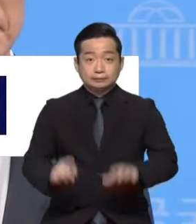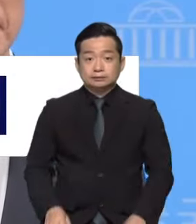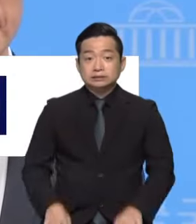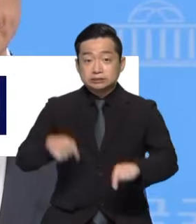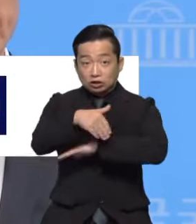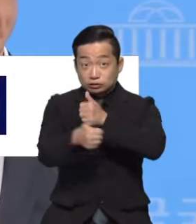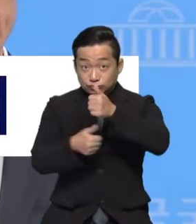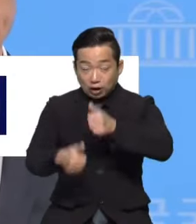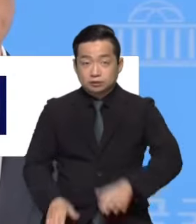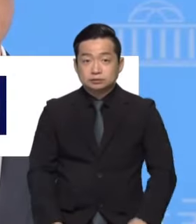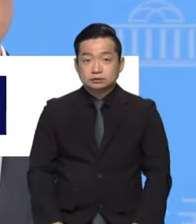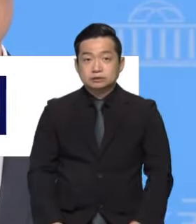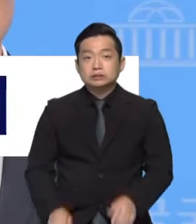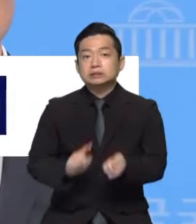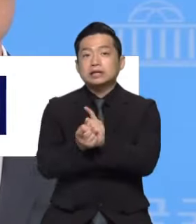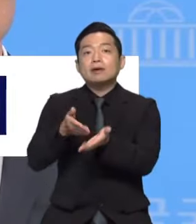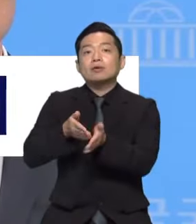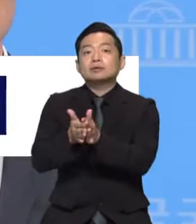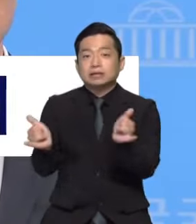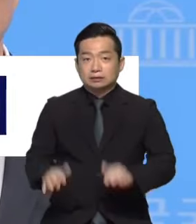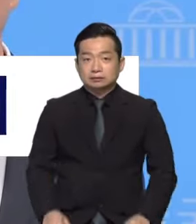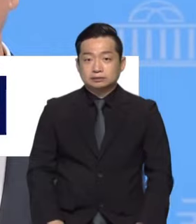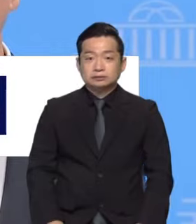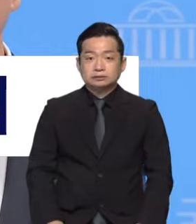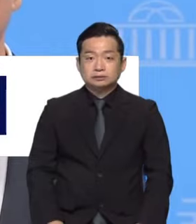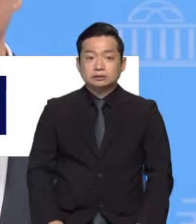정책위의장, 수석대변인이 배석한 3+3 회동으로 90분간 열립니다.